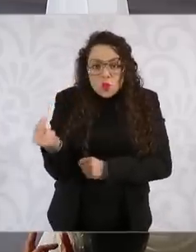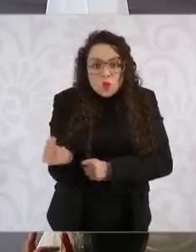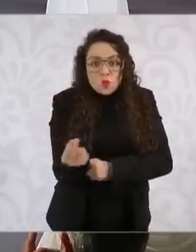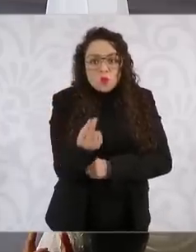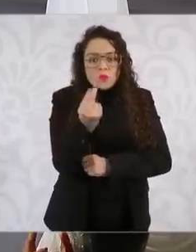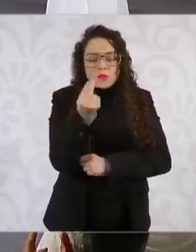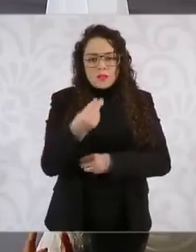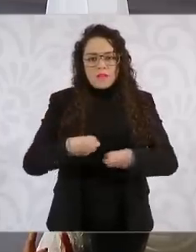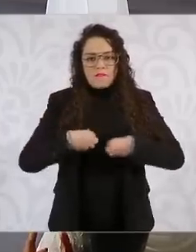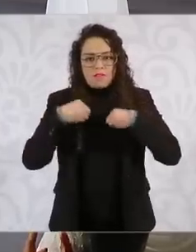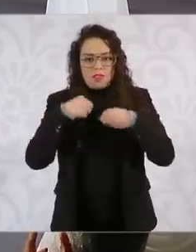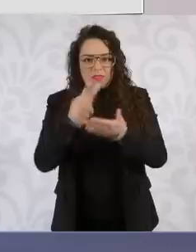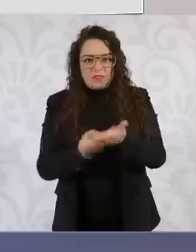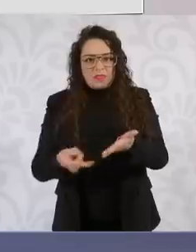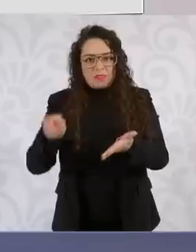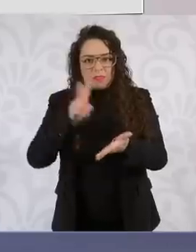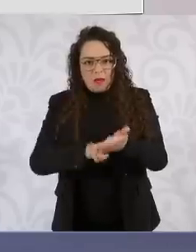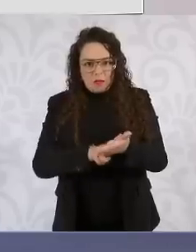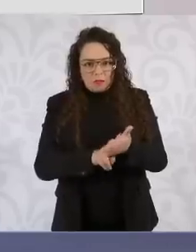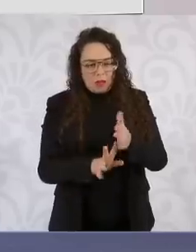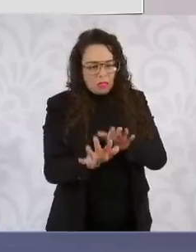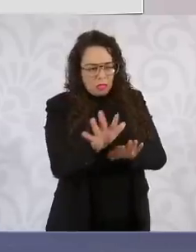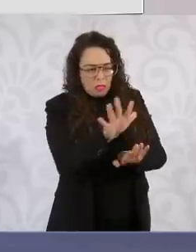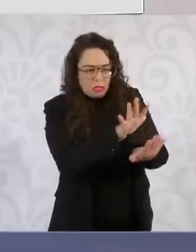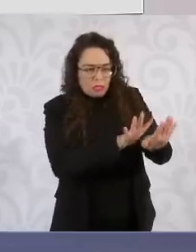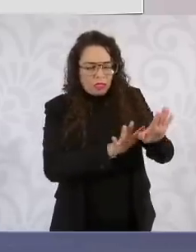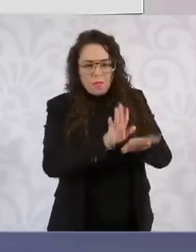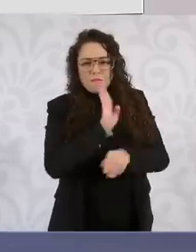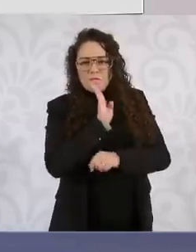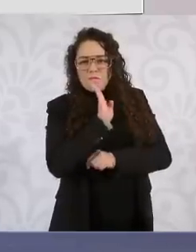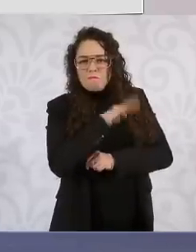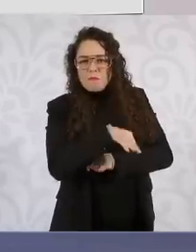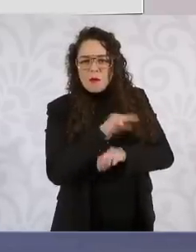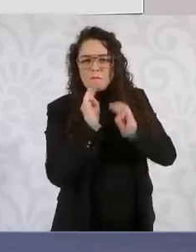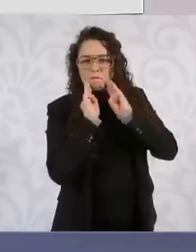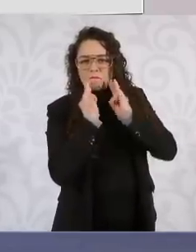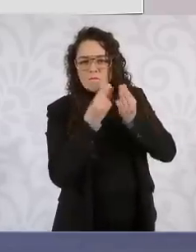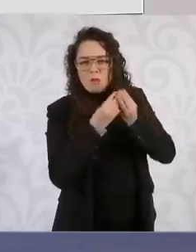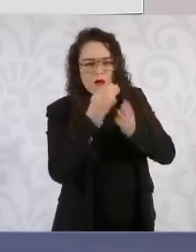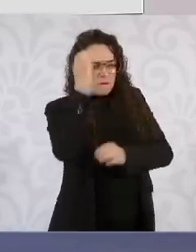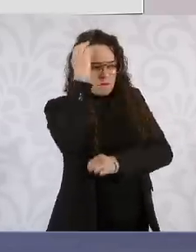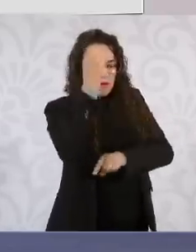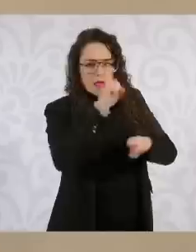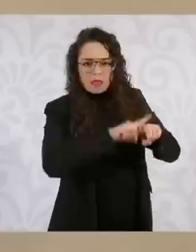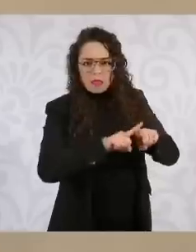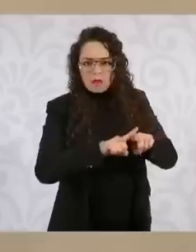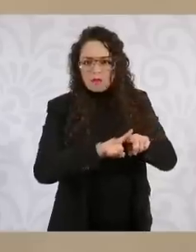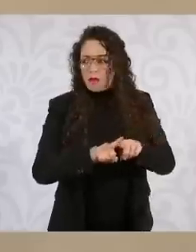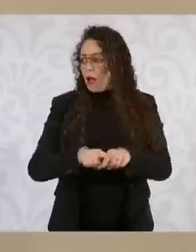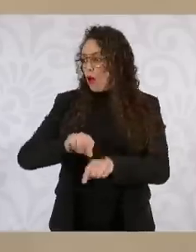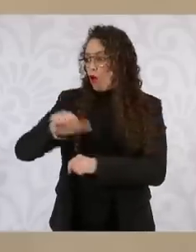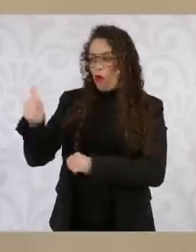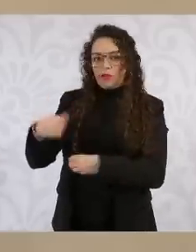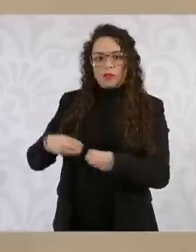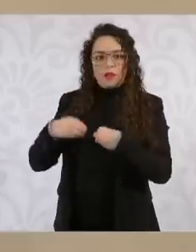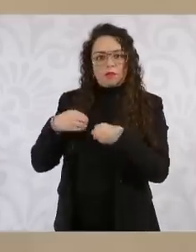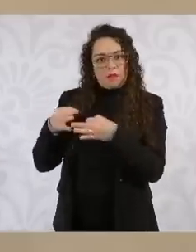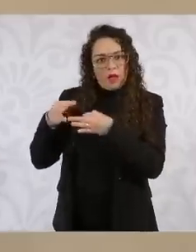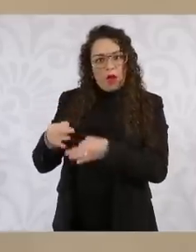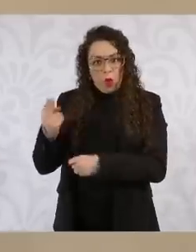vida usted vestirá muy elegante usted podrá decir